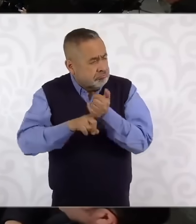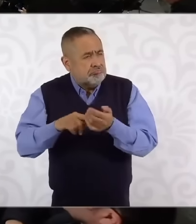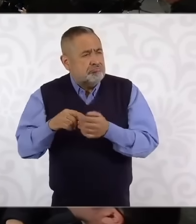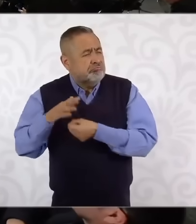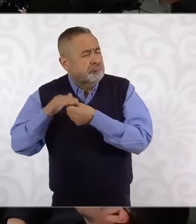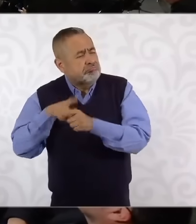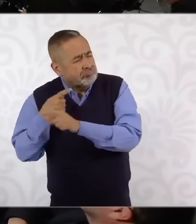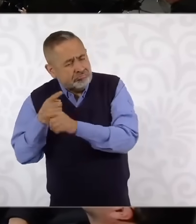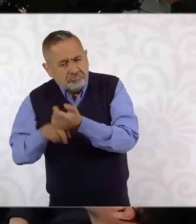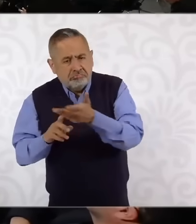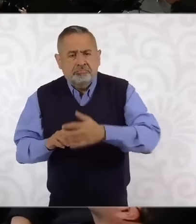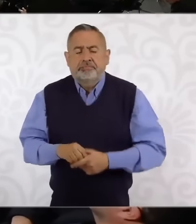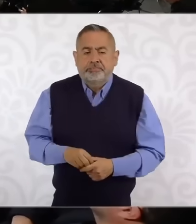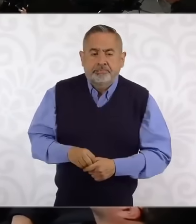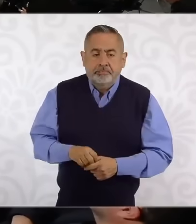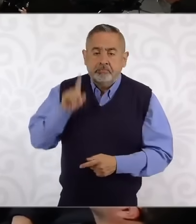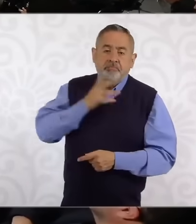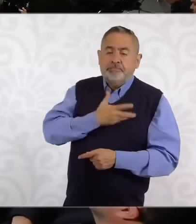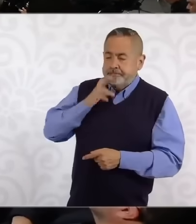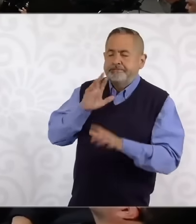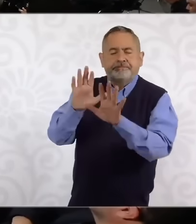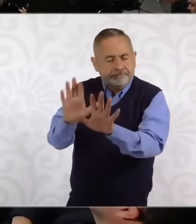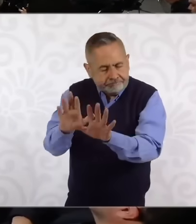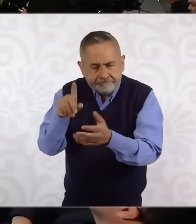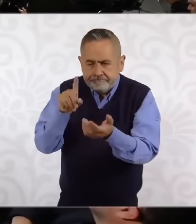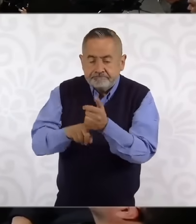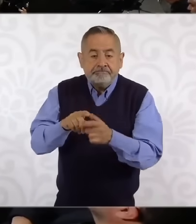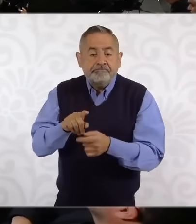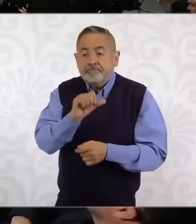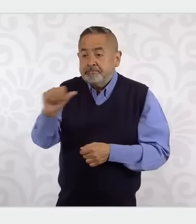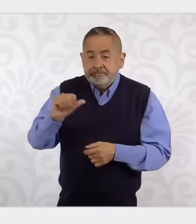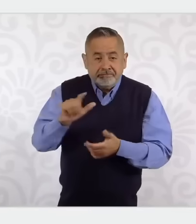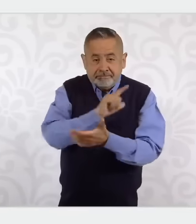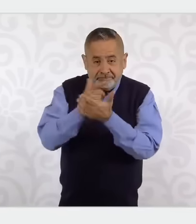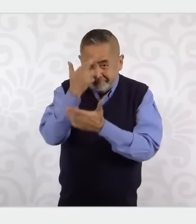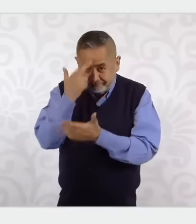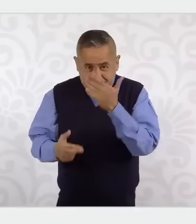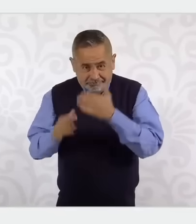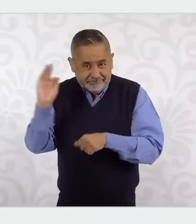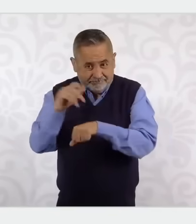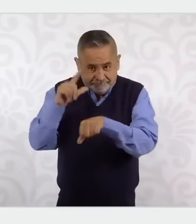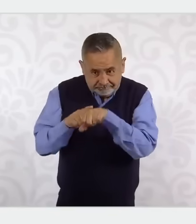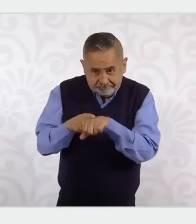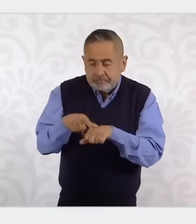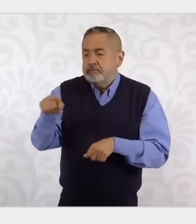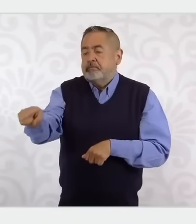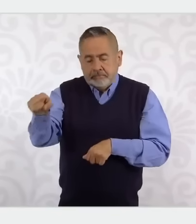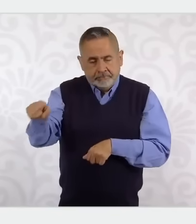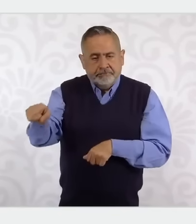no solo es juzgado por su propia eh ley, sino es entregado a la Fiscalía General de